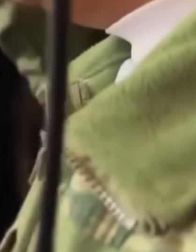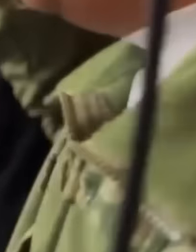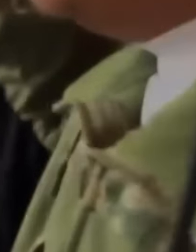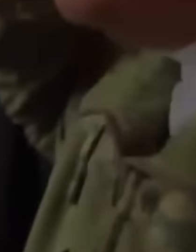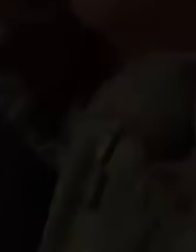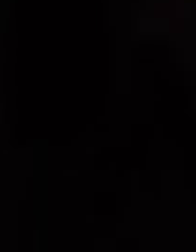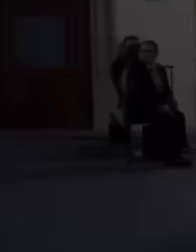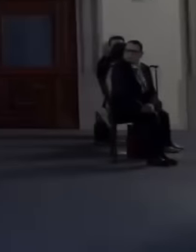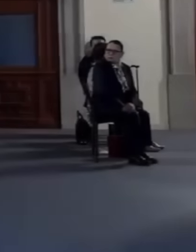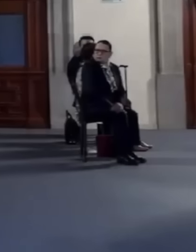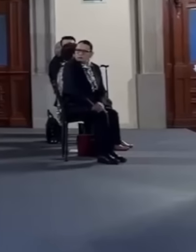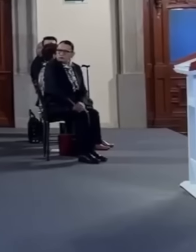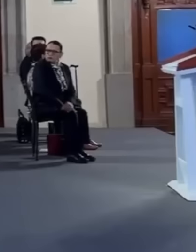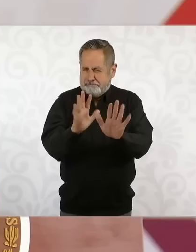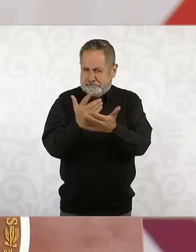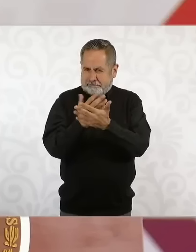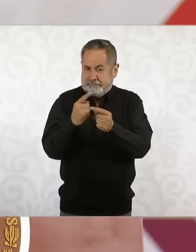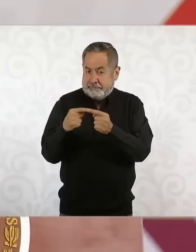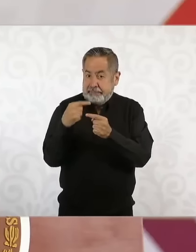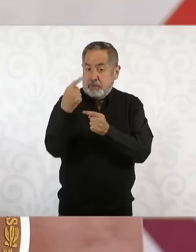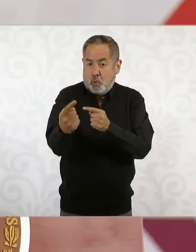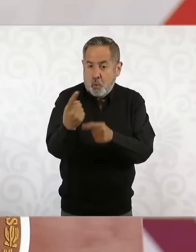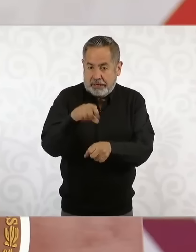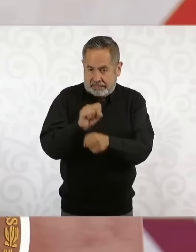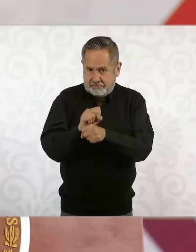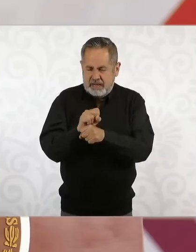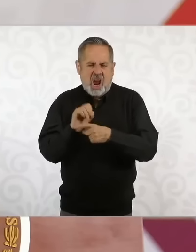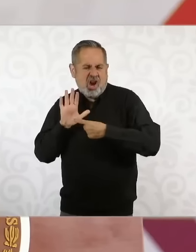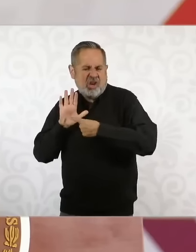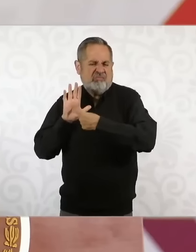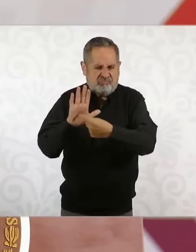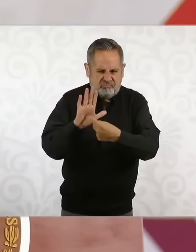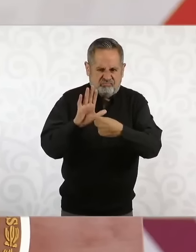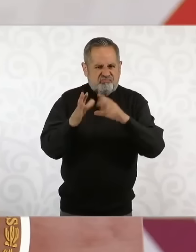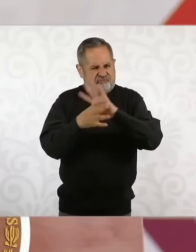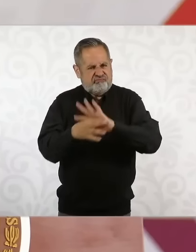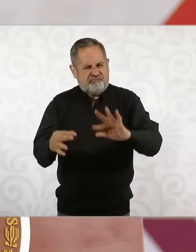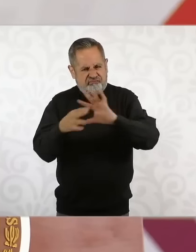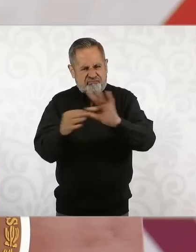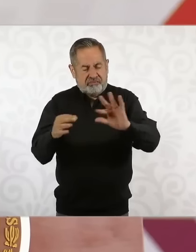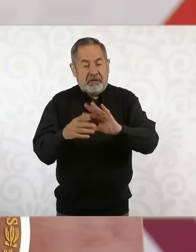la presidenta de México, Claudia Shane Baum, alzó la voz con firmeza y dignidad para defender